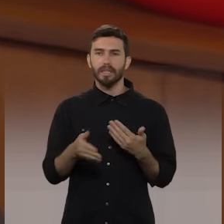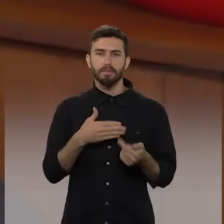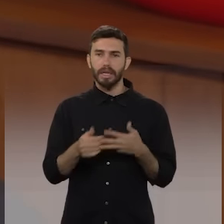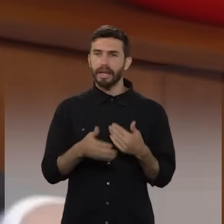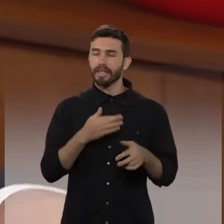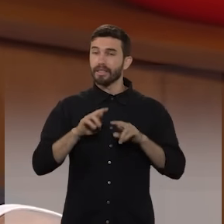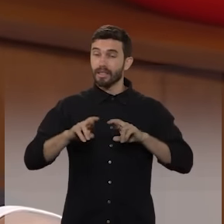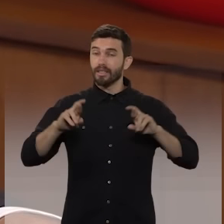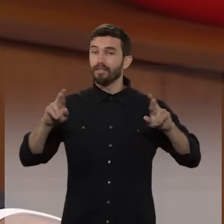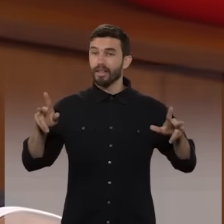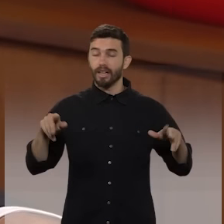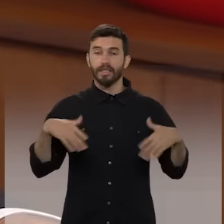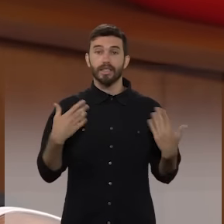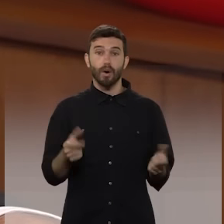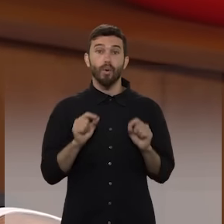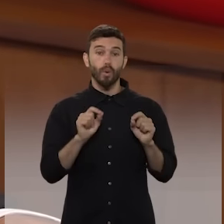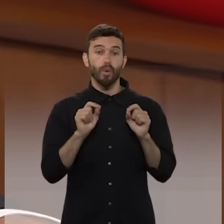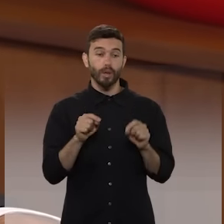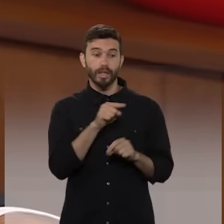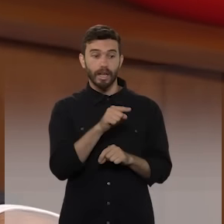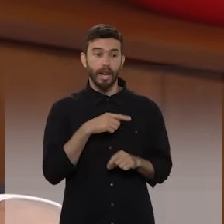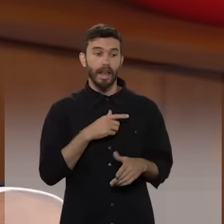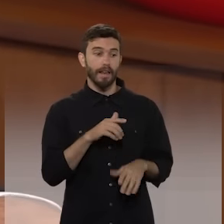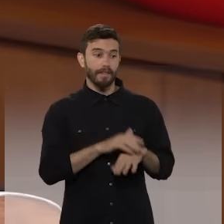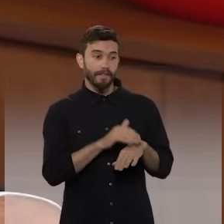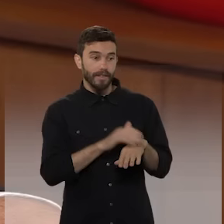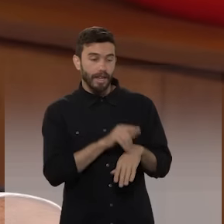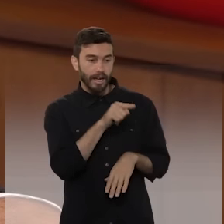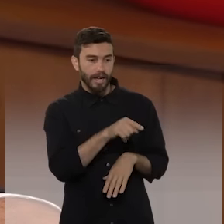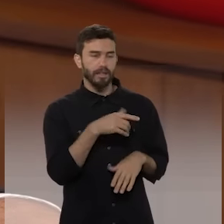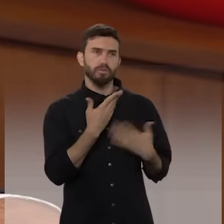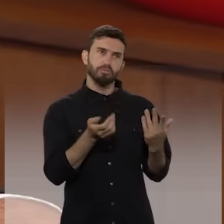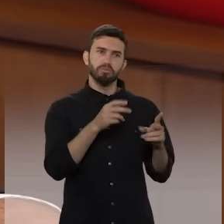o que sai dele, o que sai desse parque, seja eólica ou solar,